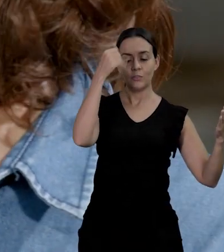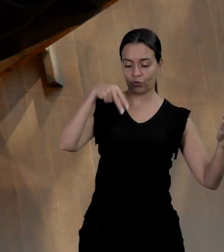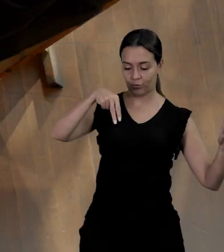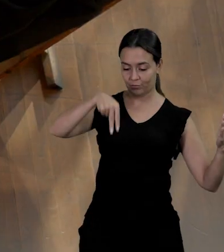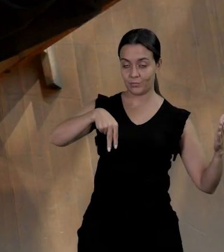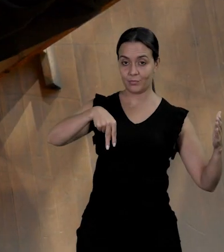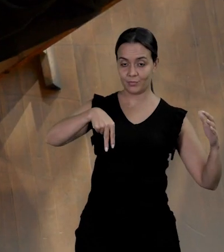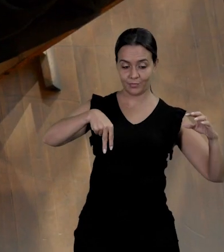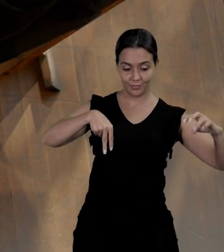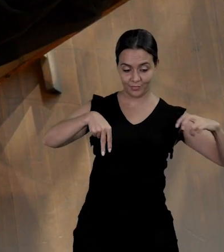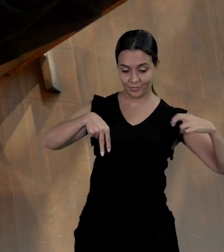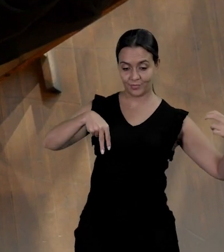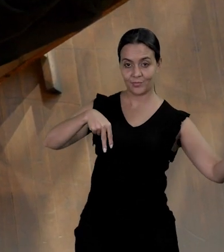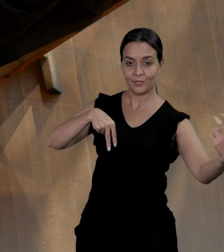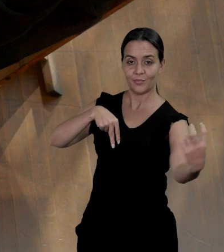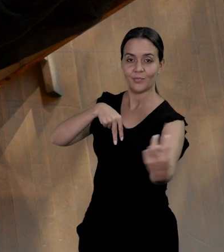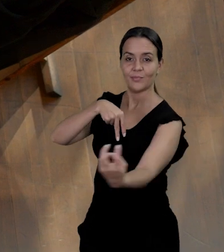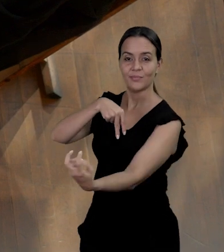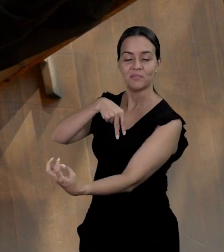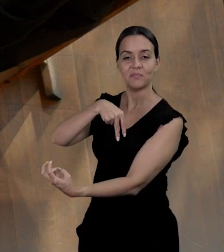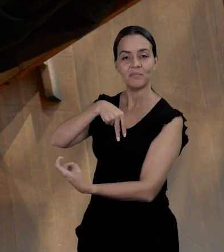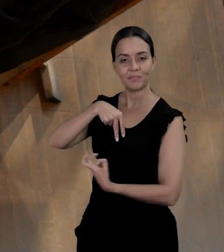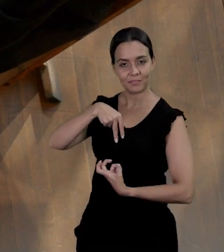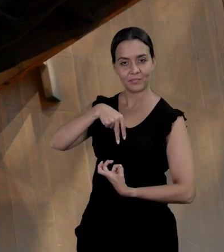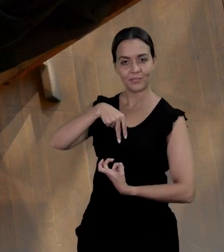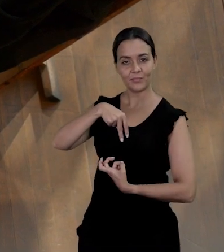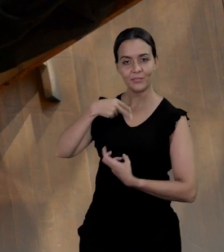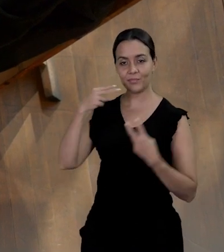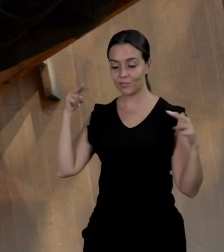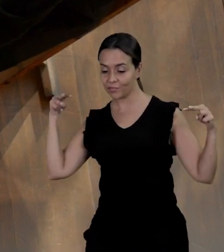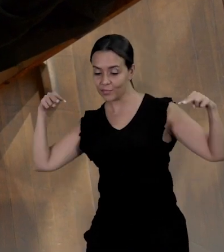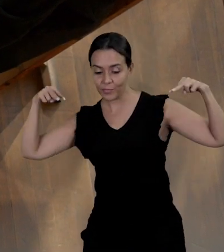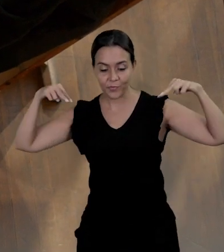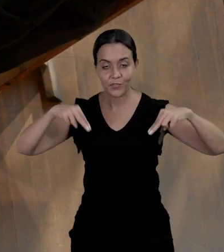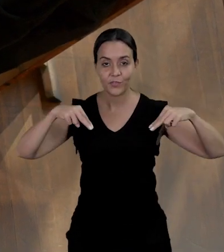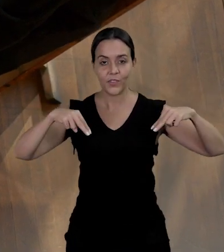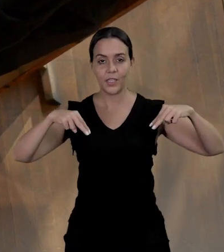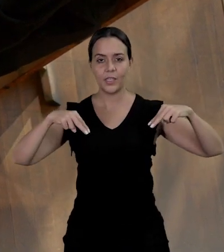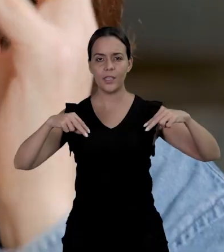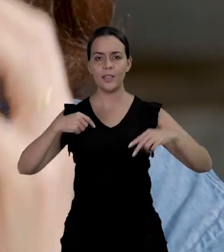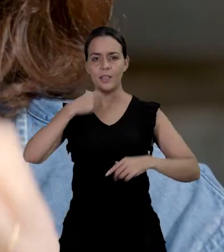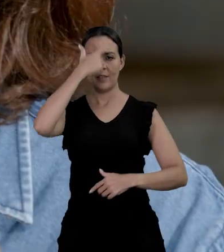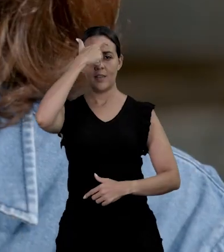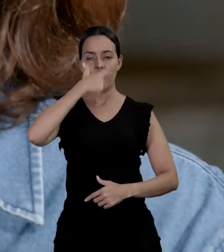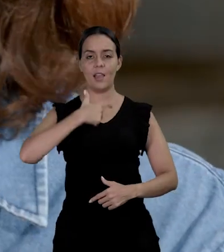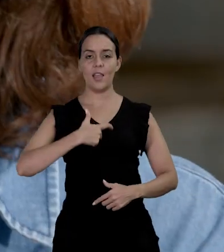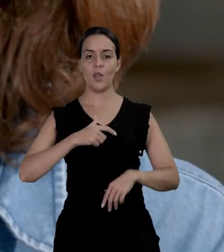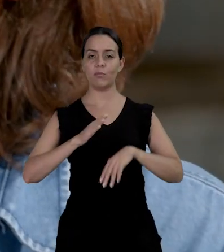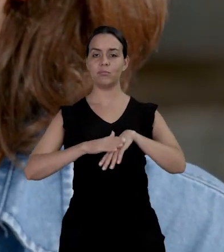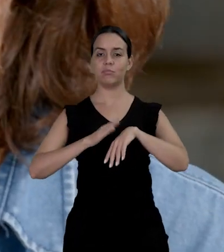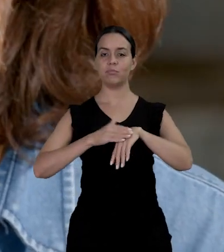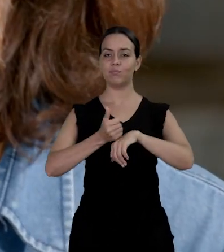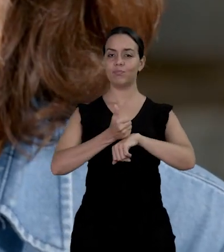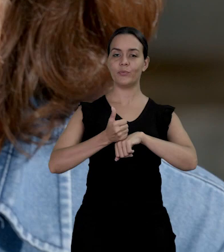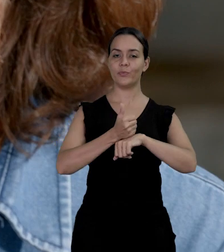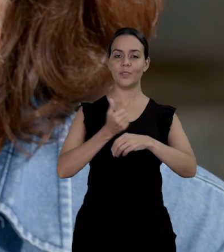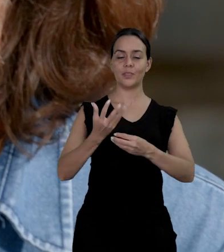ela fala muito mais daquela posição do que dessa, de quem age. Quem age,